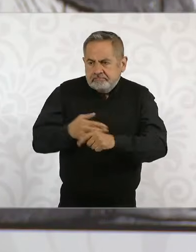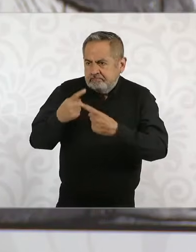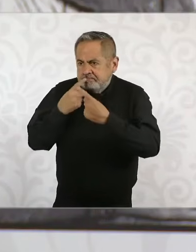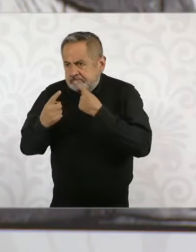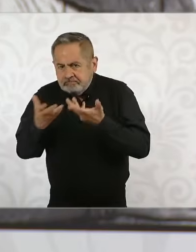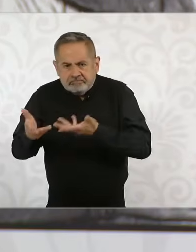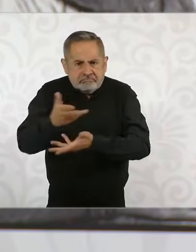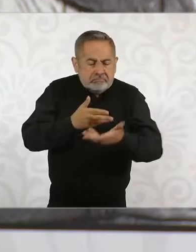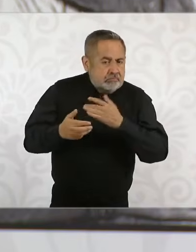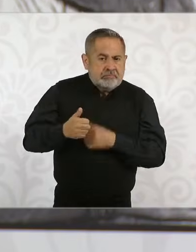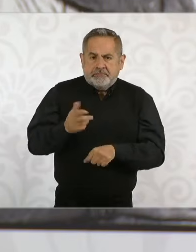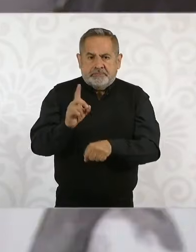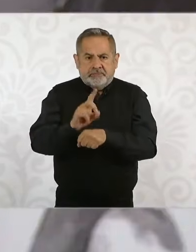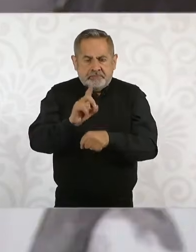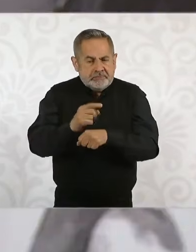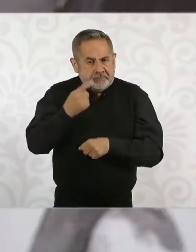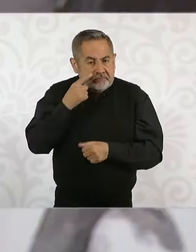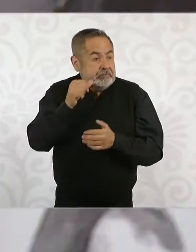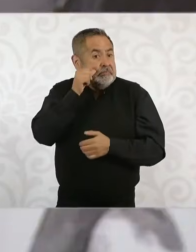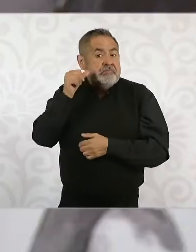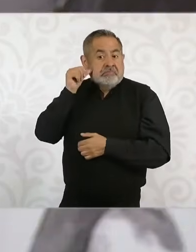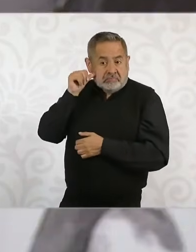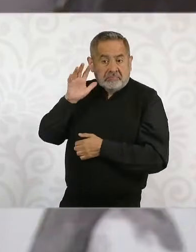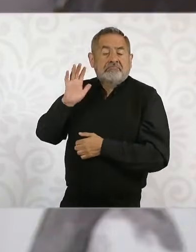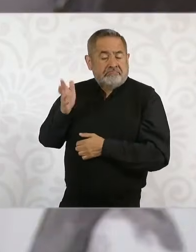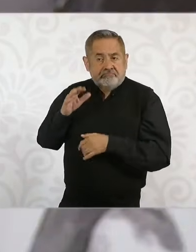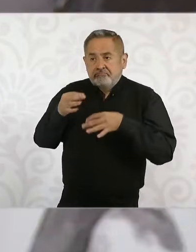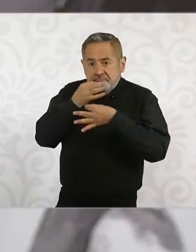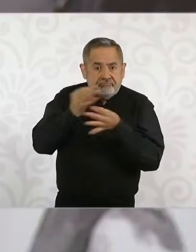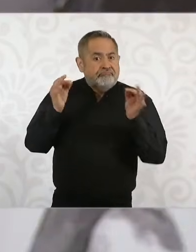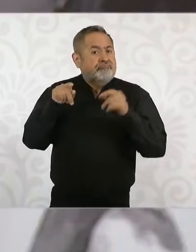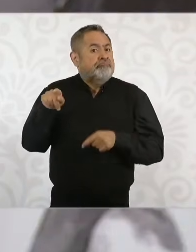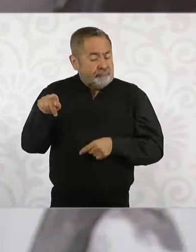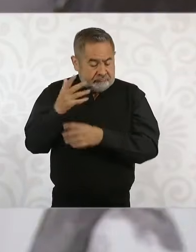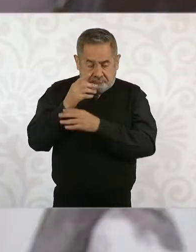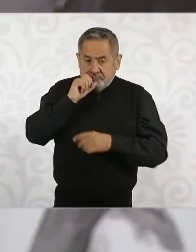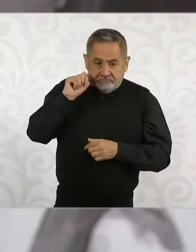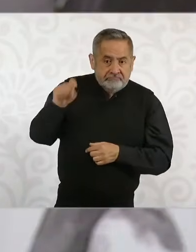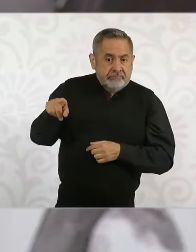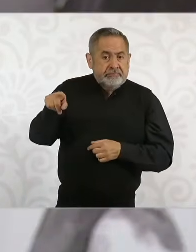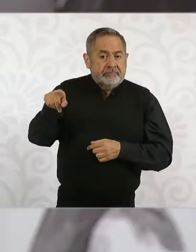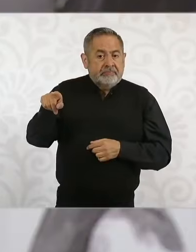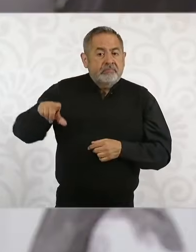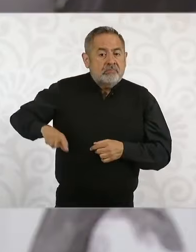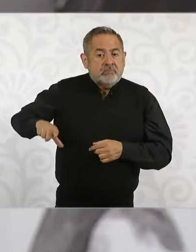lo escuchamos todos los días, incluso ayer hubo ya un anuncio eh por parte de del gobierno americano